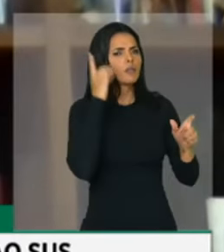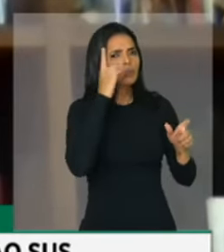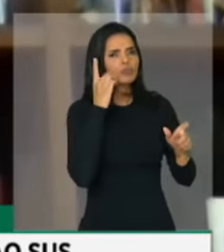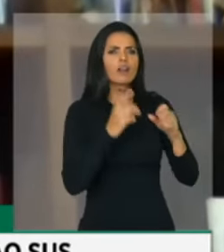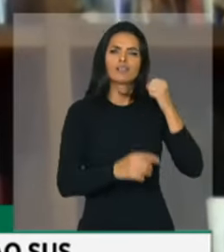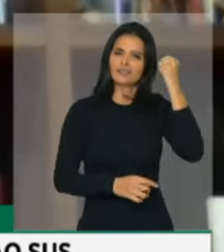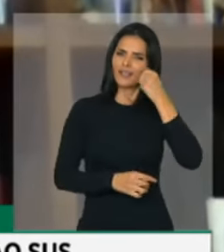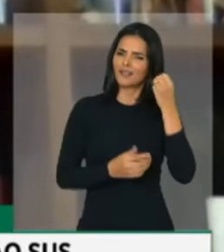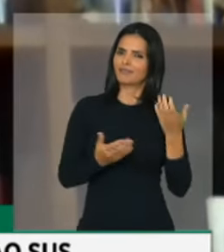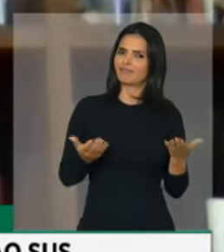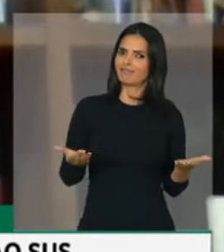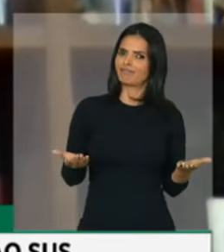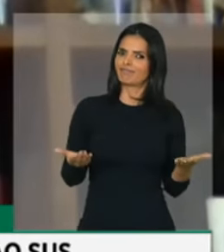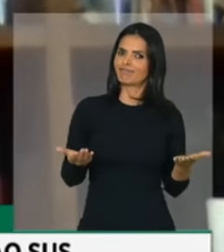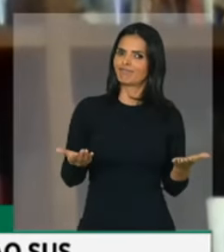FIGURA CONHECIDA COMO CLEZ CLÀSIO ANDRADE, DEPUTADO E